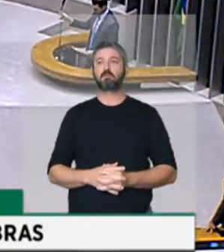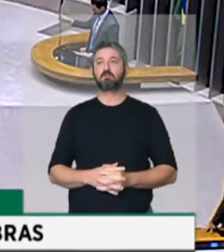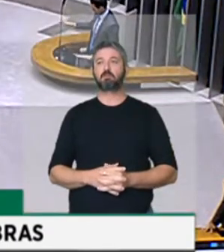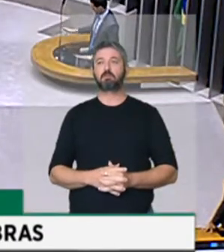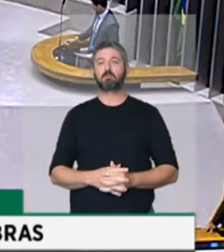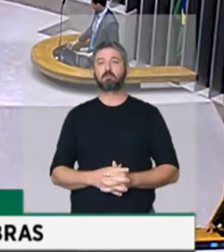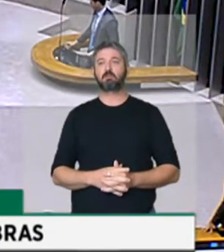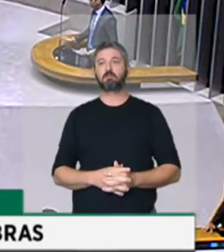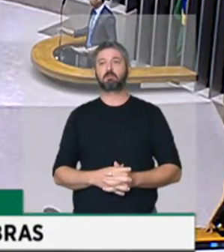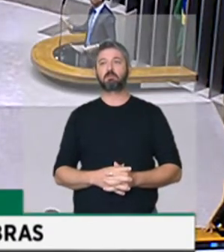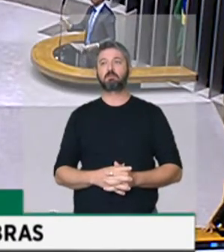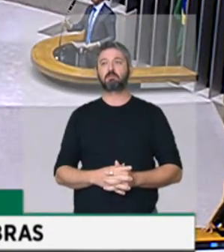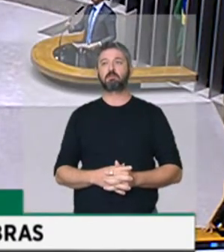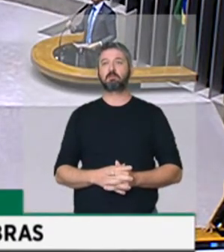MERECIDAMENTE. REPITO. O NOVO